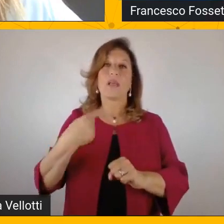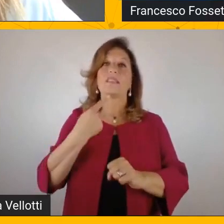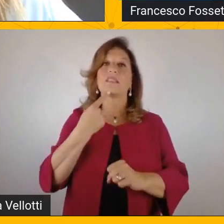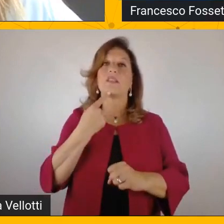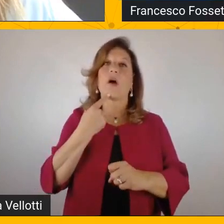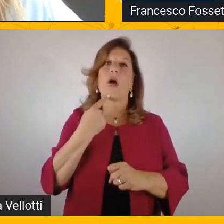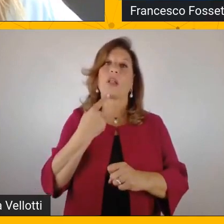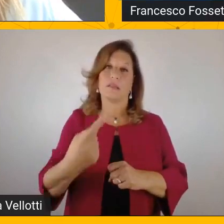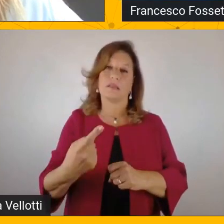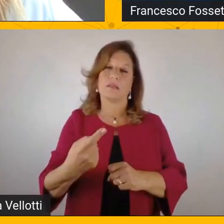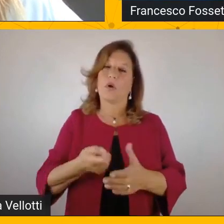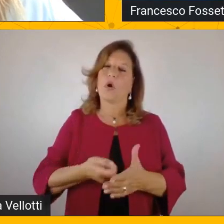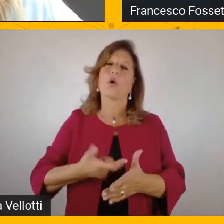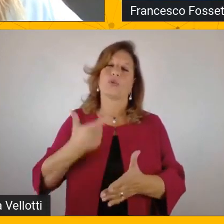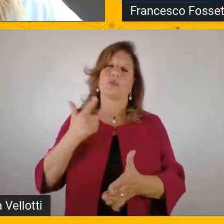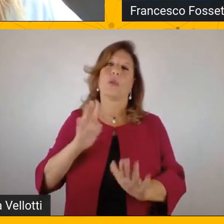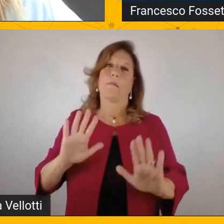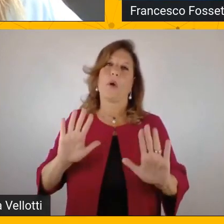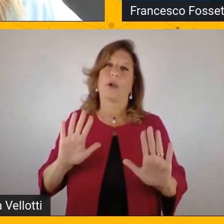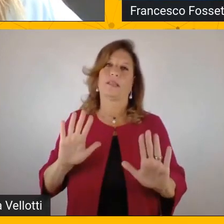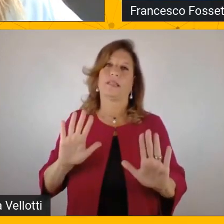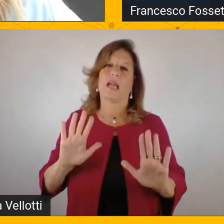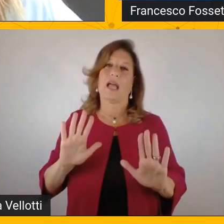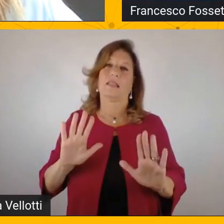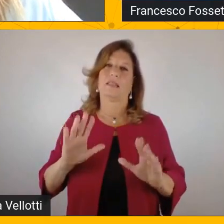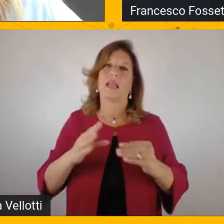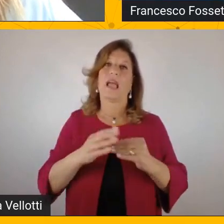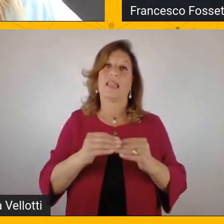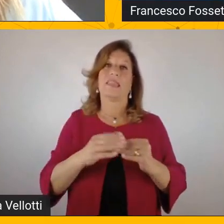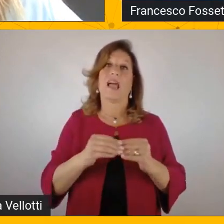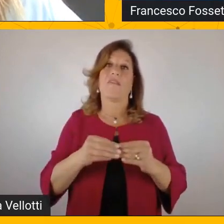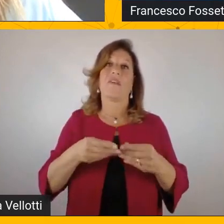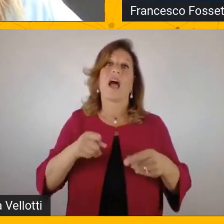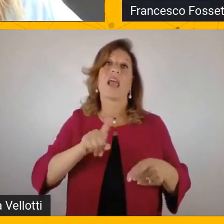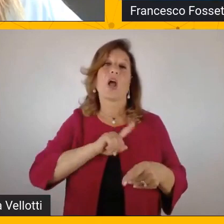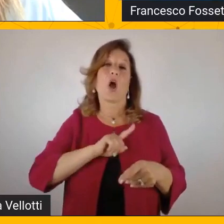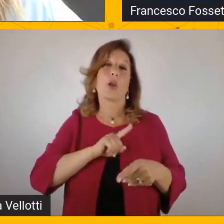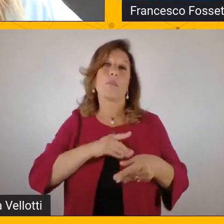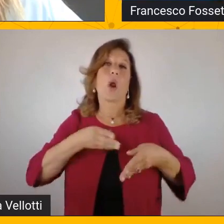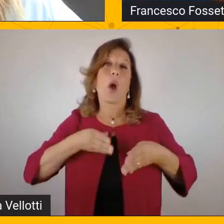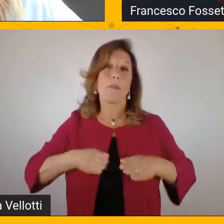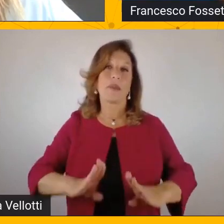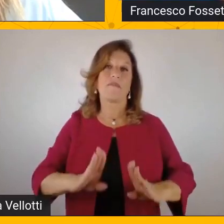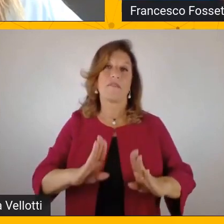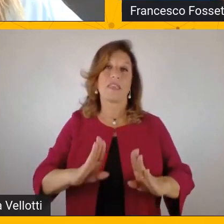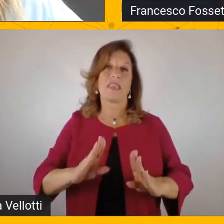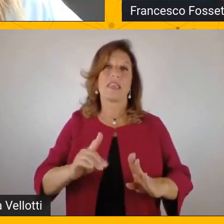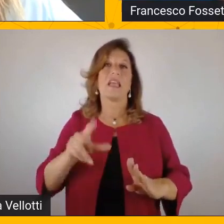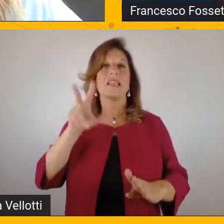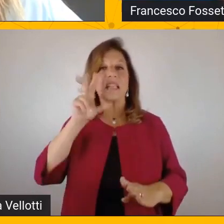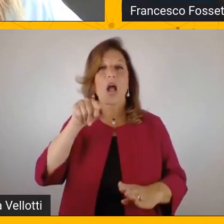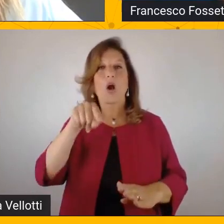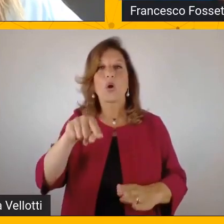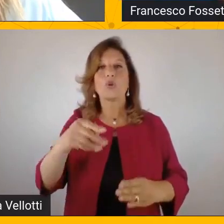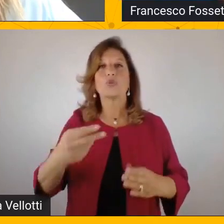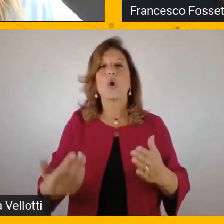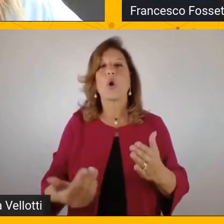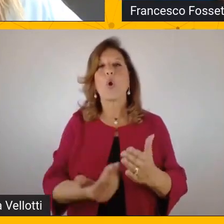discorso sia molto molto importante ehm da fare con i propri figli nel caso in cui si